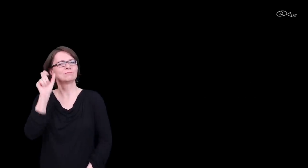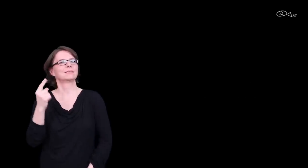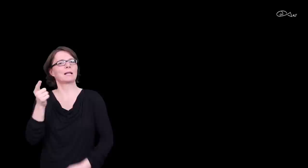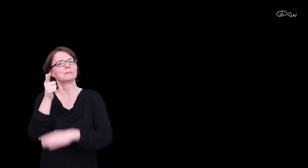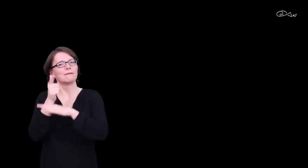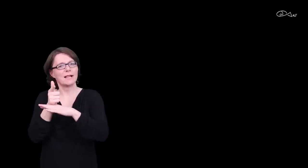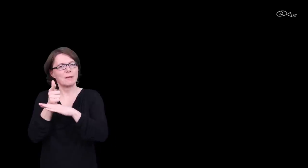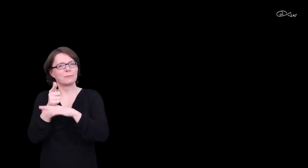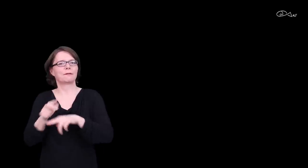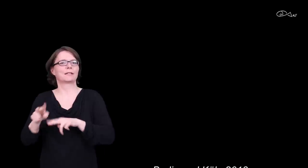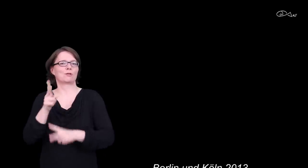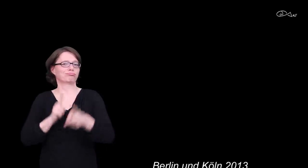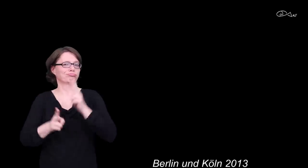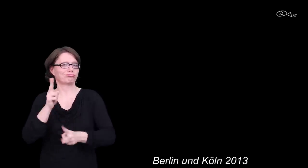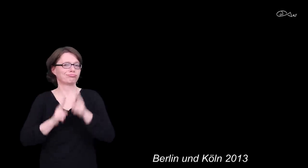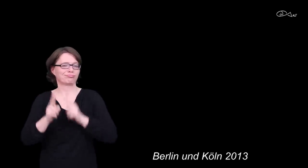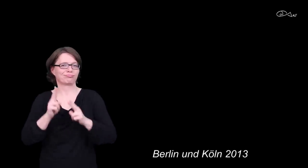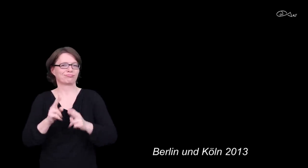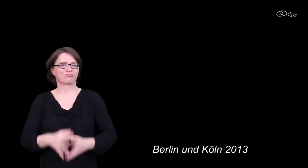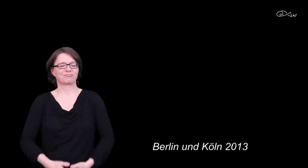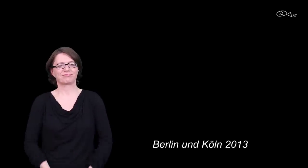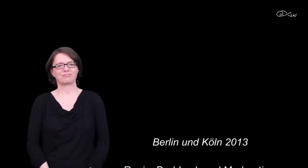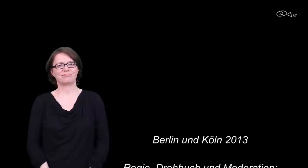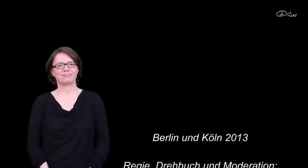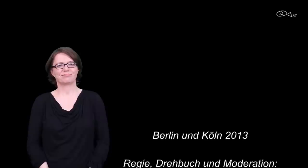Ein Dank geht auch Ines Konietzko für ihre Arbeit an der Kamera und beim Videoschnitt.